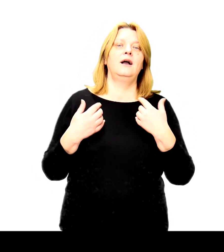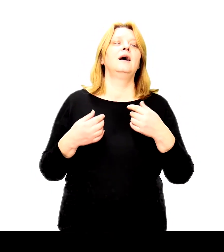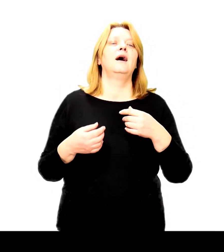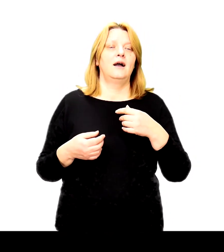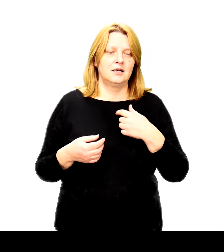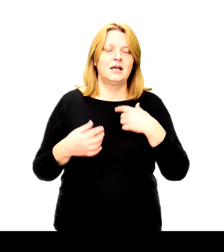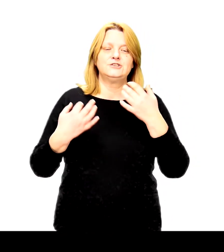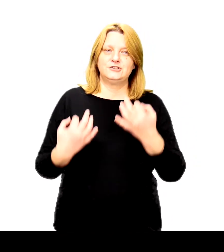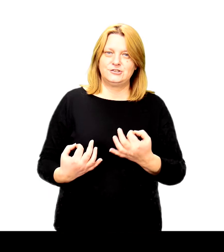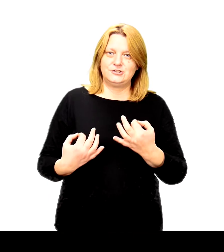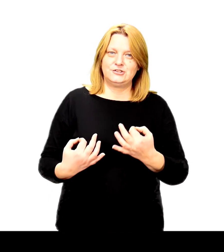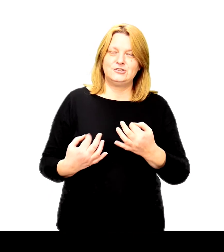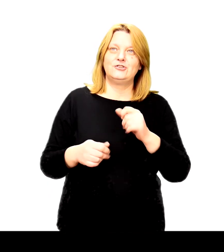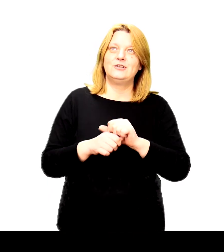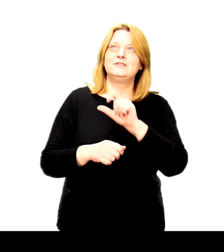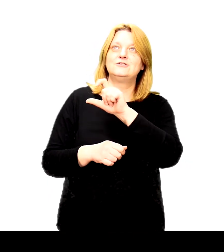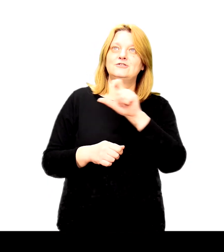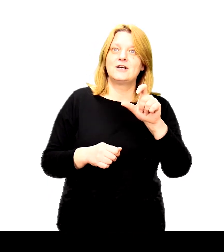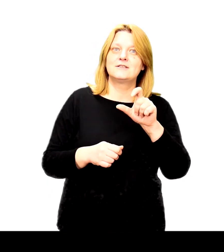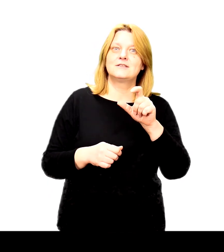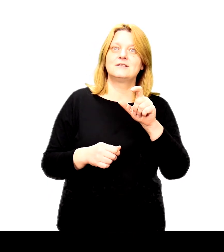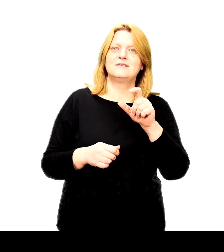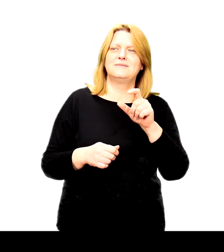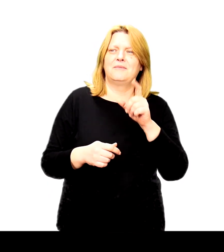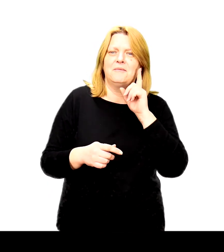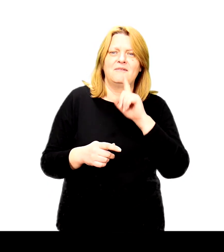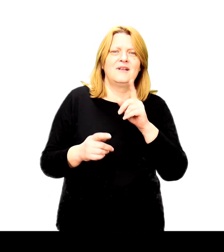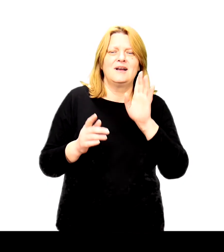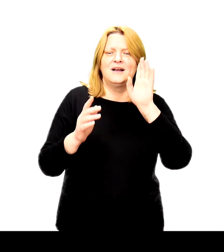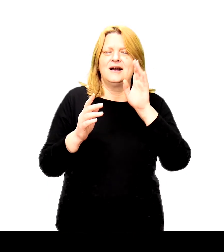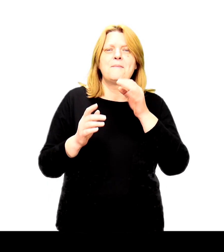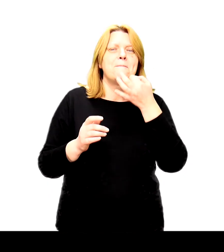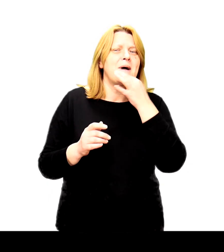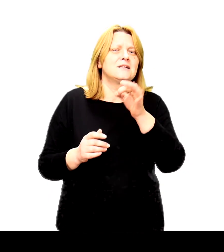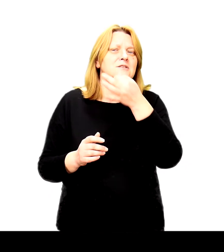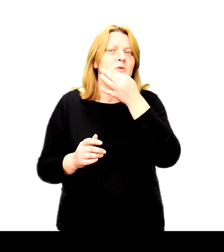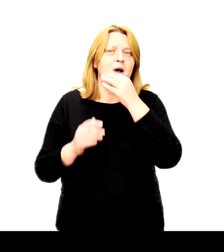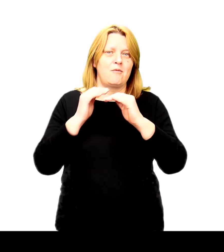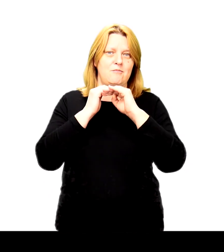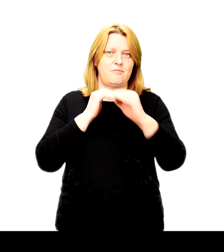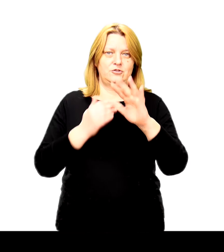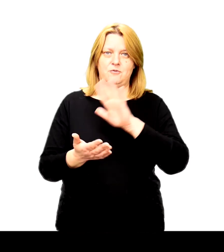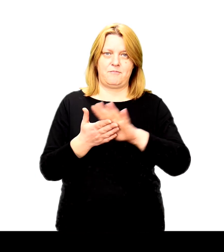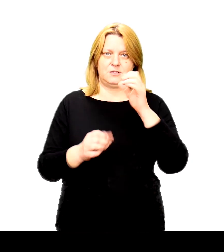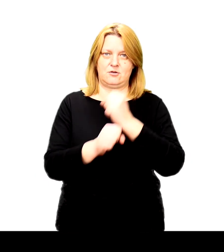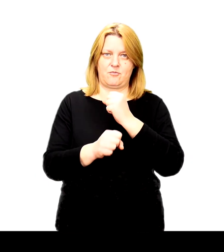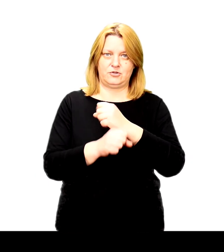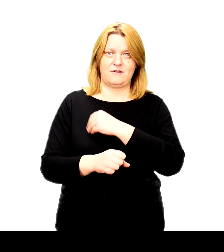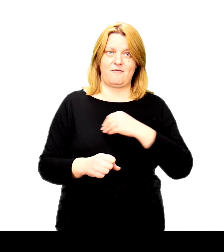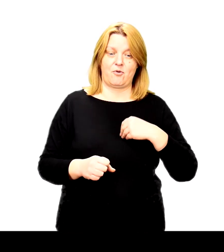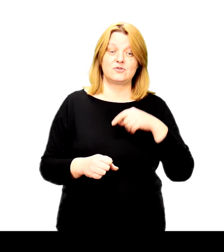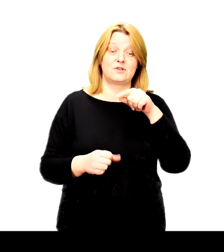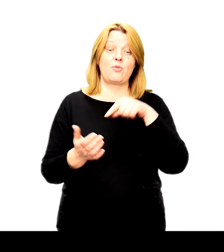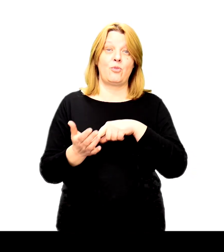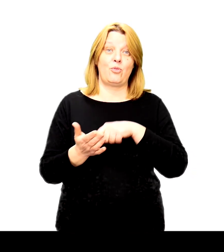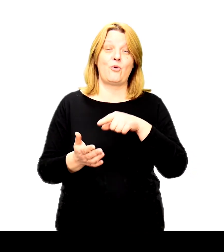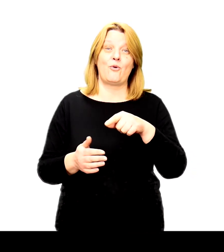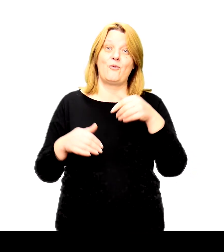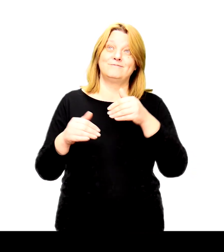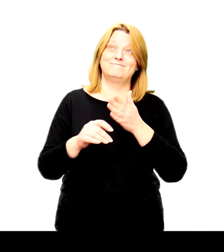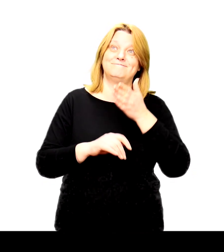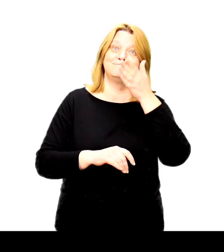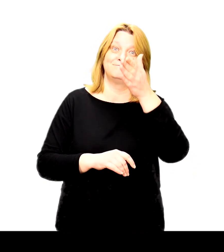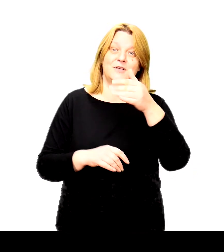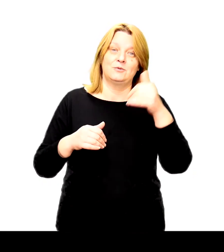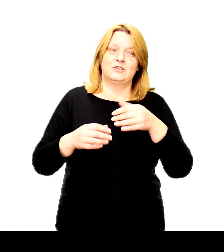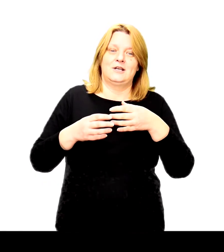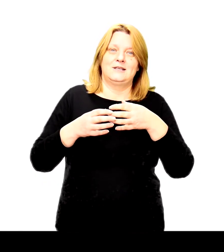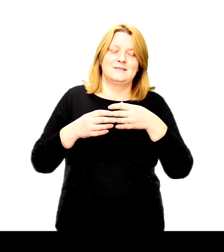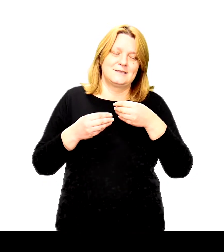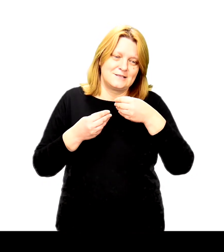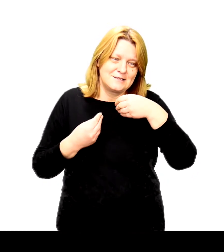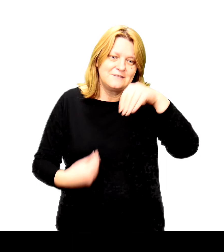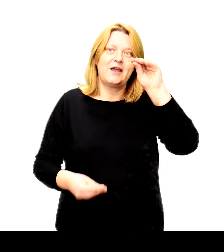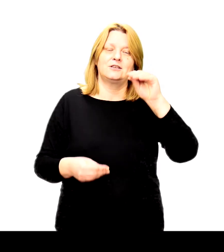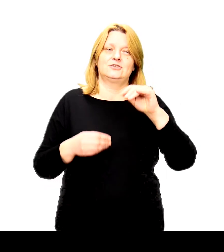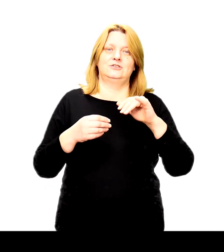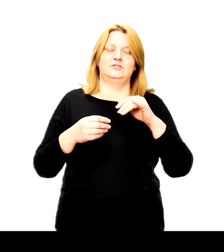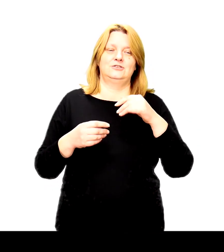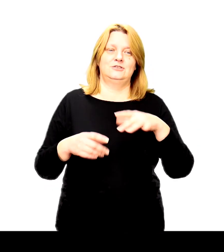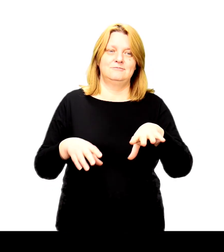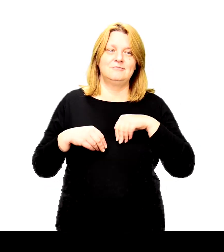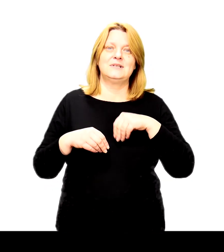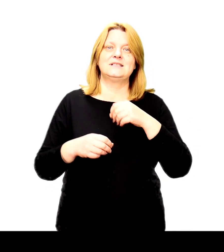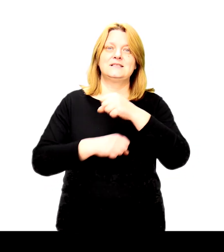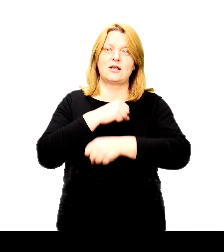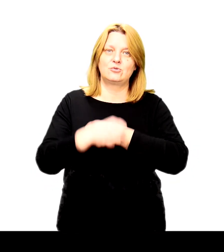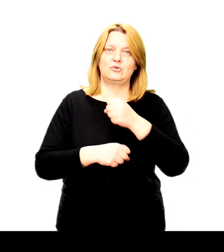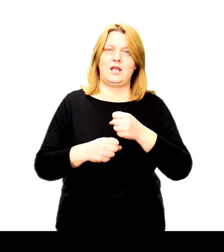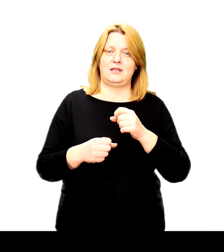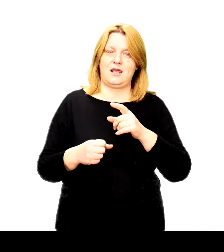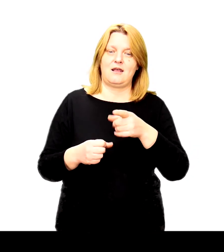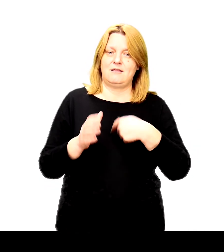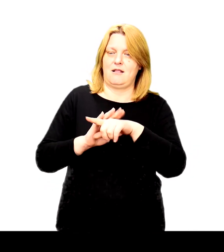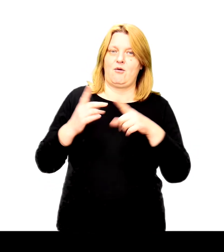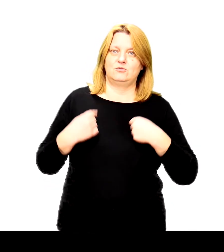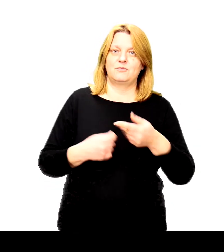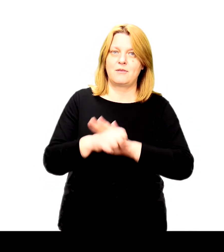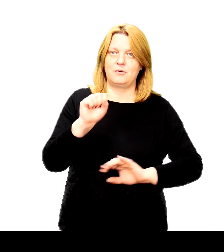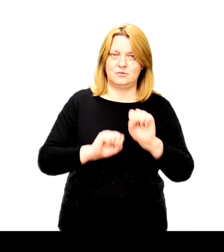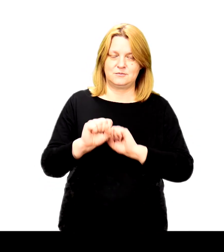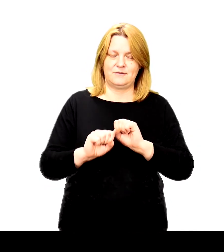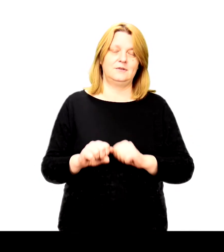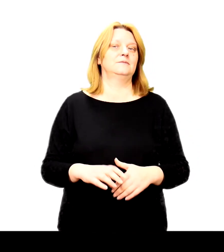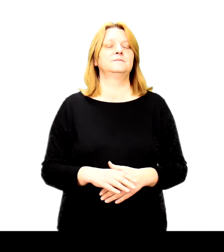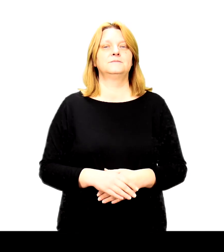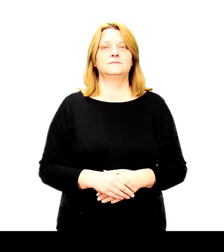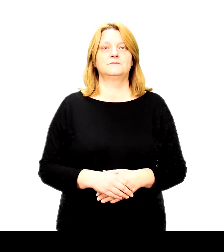Mamy dziś historycznie niski poziom bezrobocia w Polsce; jest to więc szansa także na zwiększenie poziomu zatrudnienia wśród osób niepełnosprawnych – wyjaśnia Krzysztof Michałkiewicz.